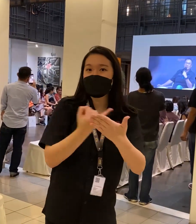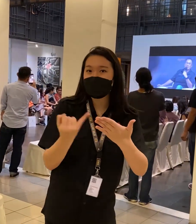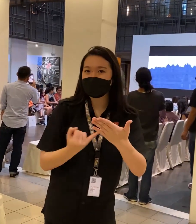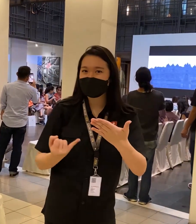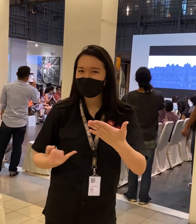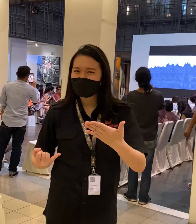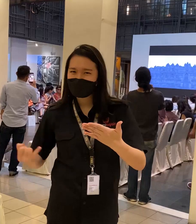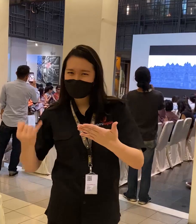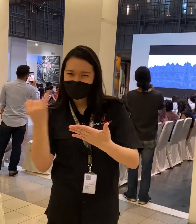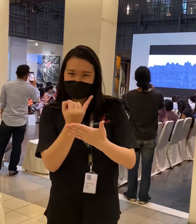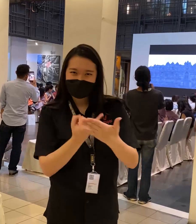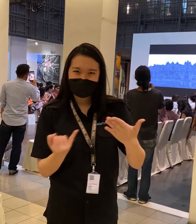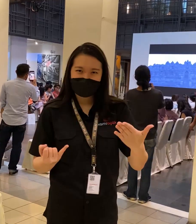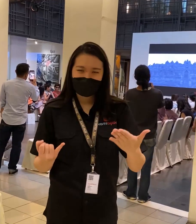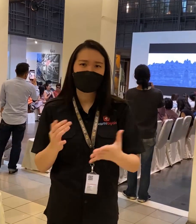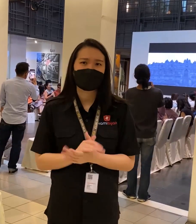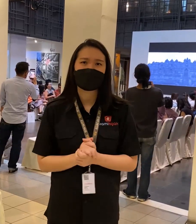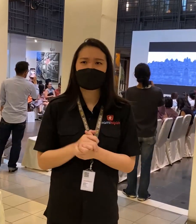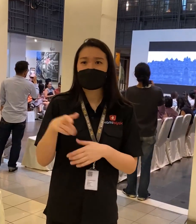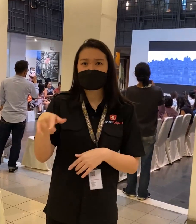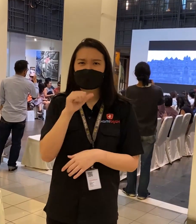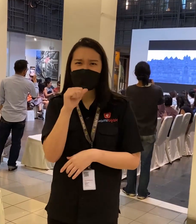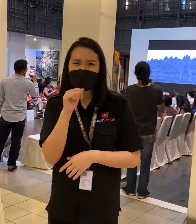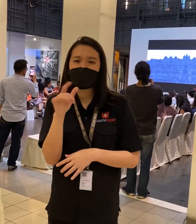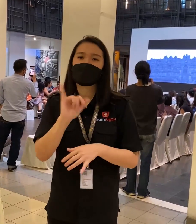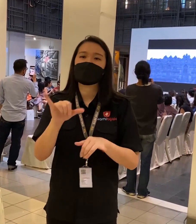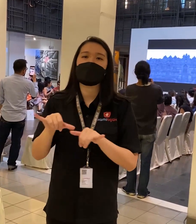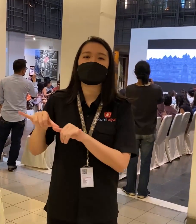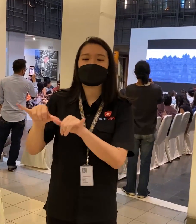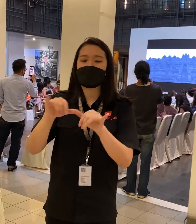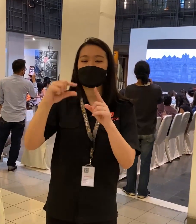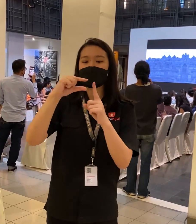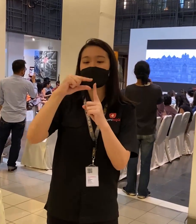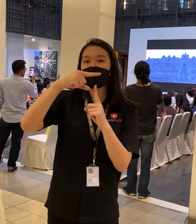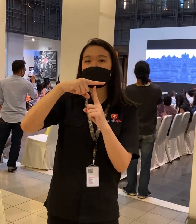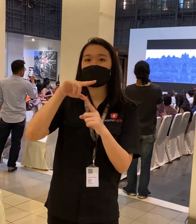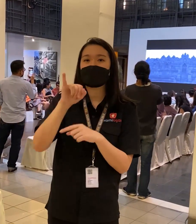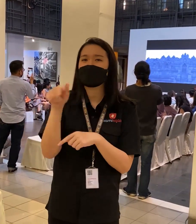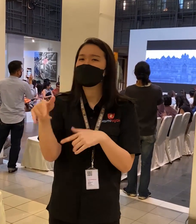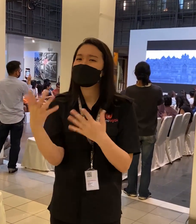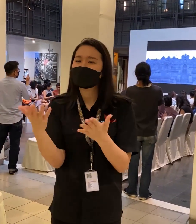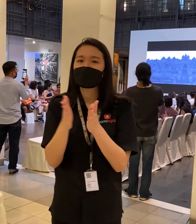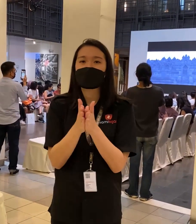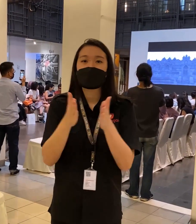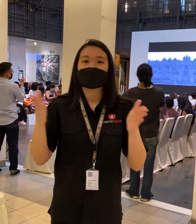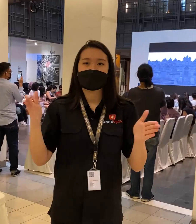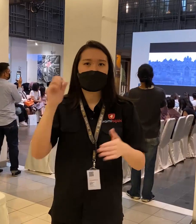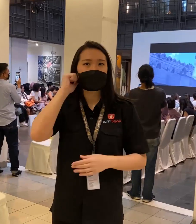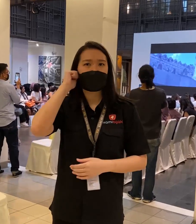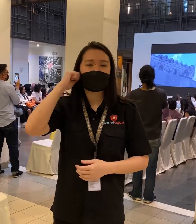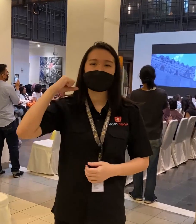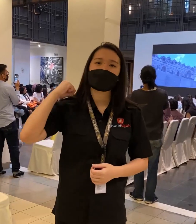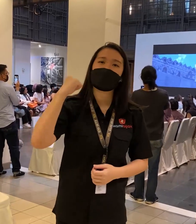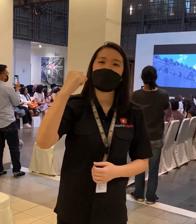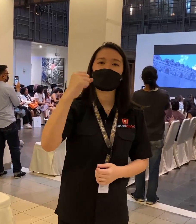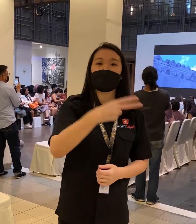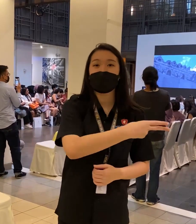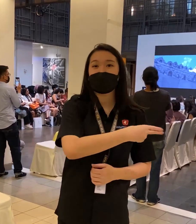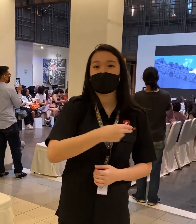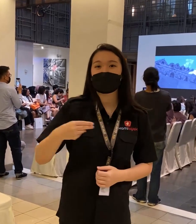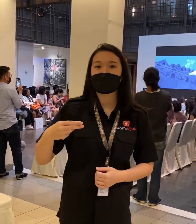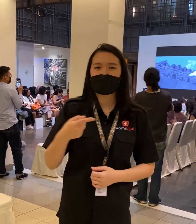Perayaan Hari Batik bersama Perempuan Tangguh Indonesia atau PTI.